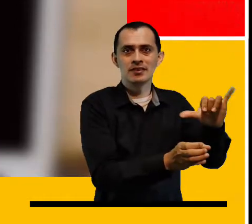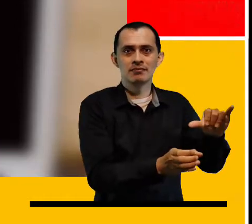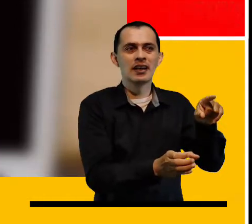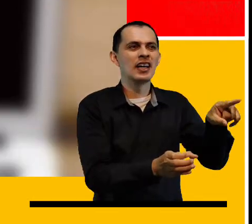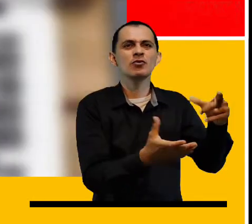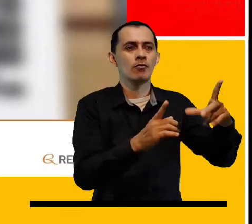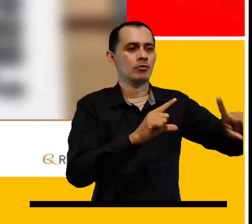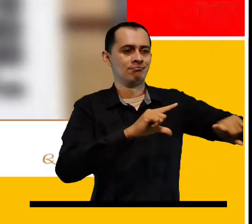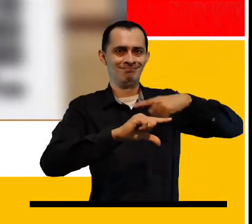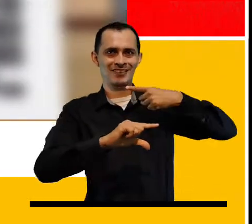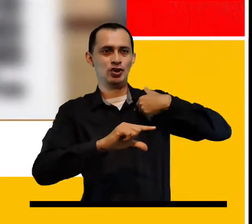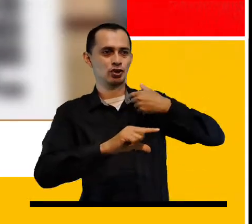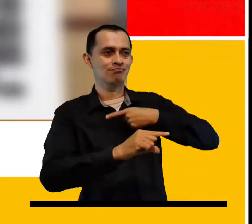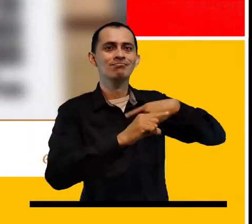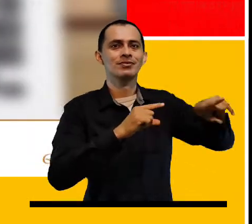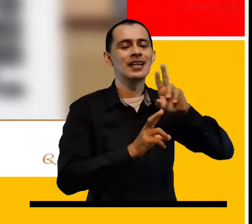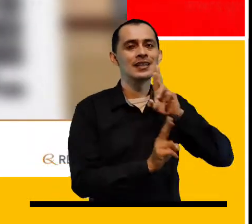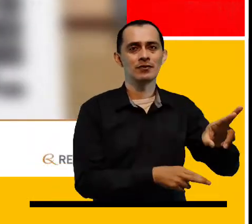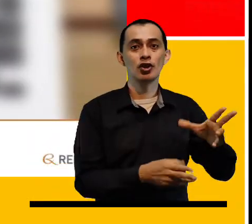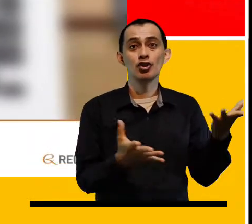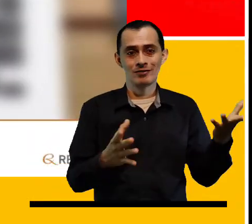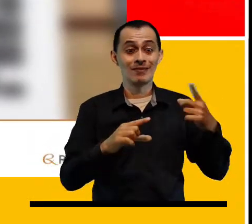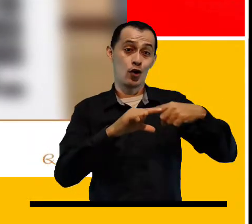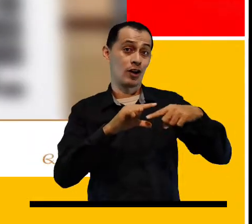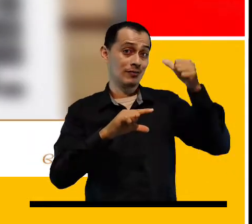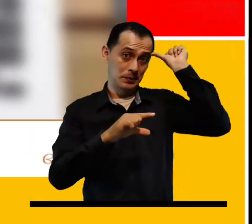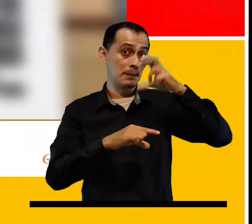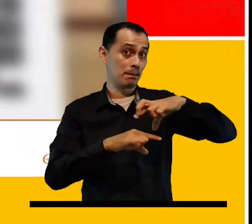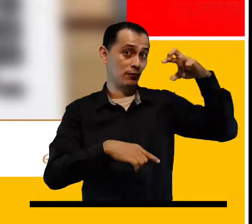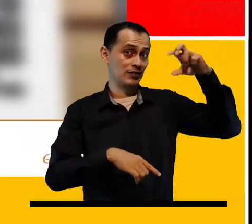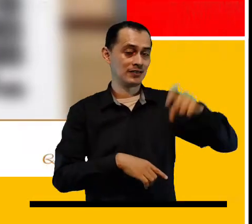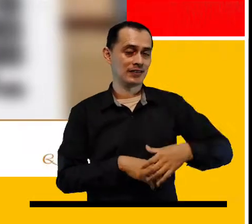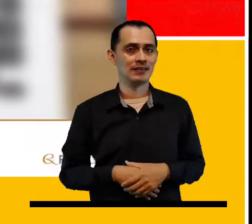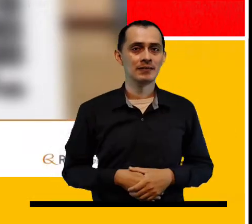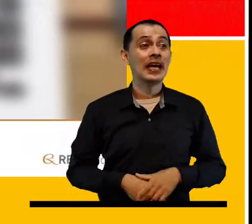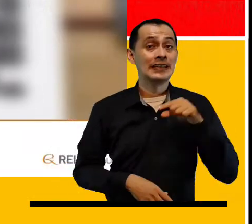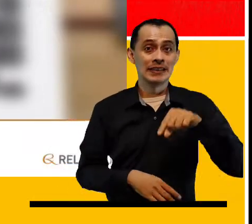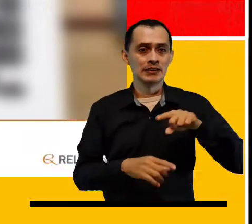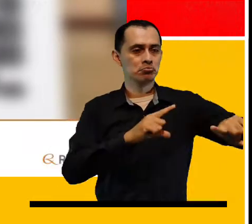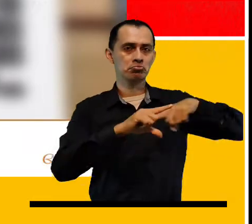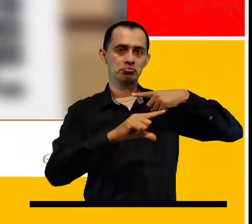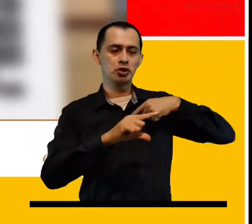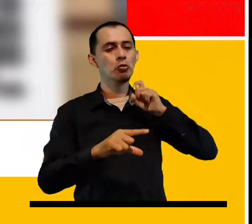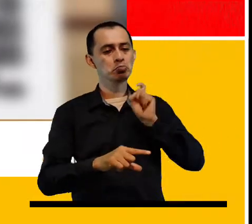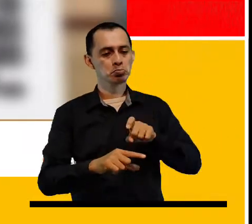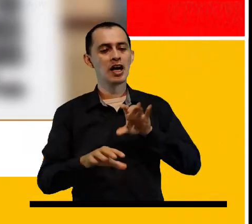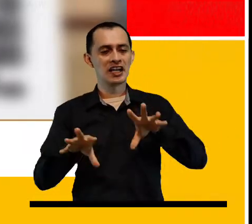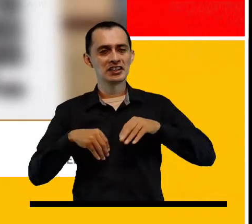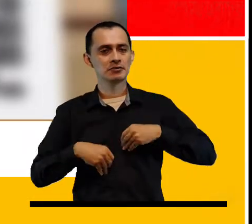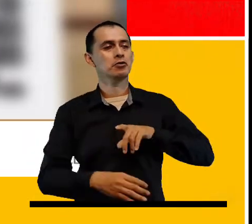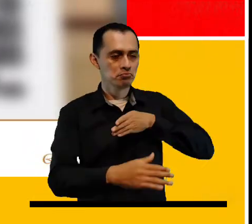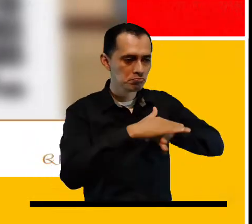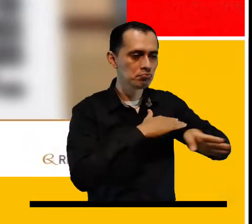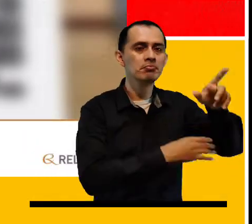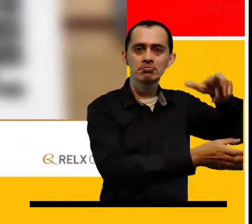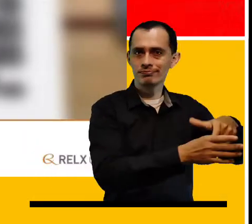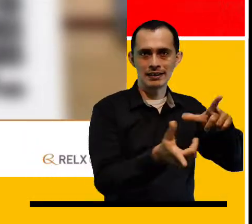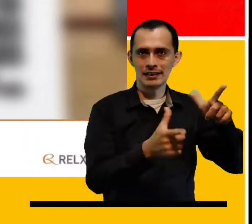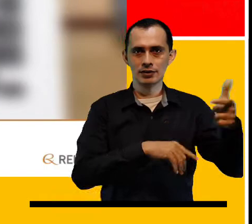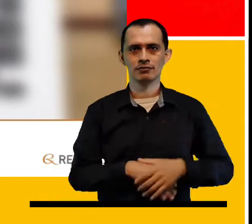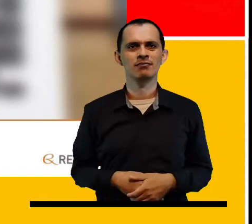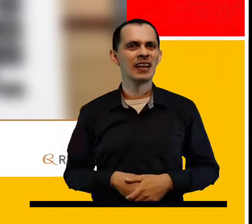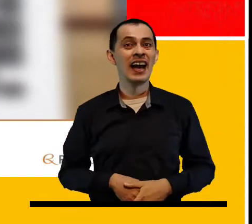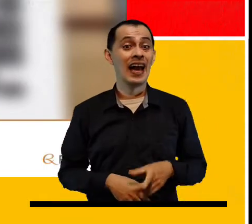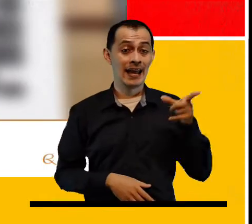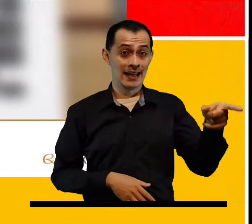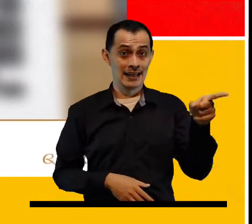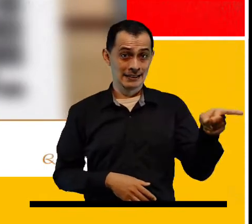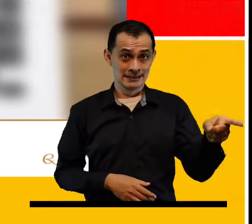profesional y es la misma que deberán colocar en el caso de que usen este gestor de referencia.